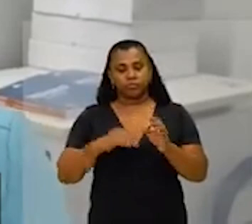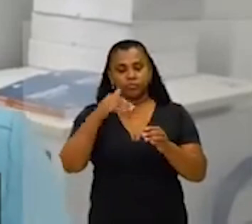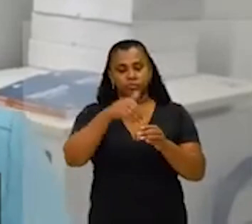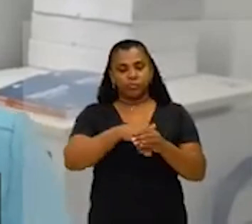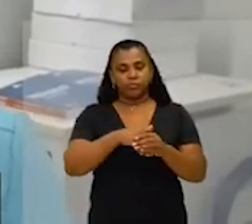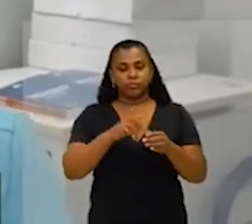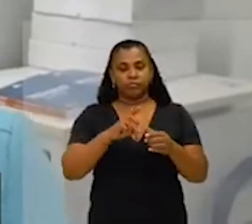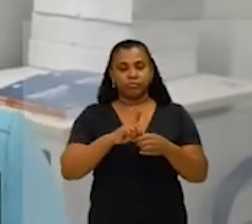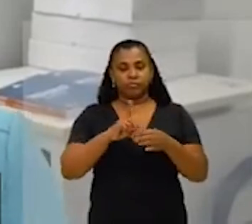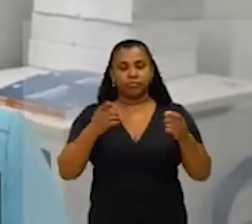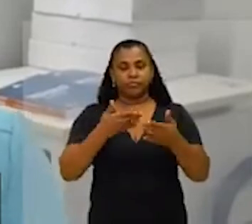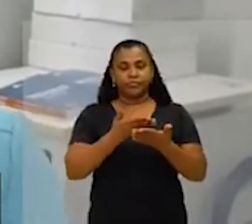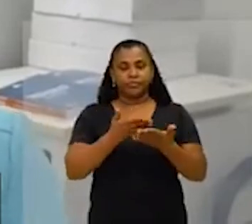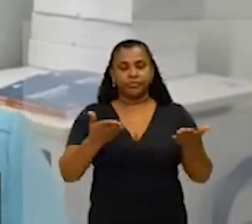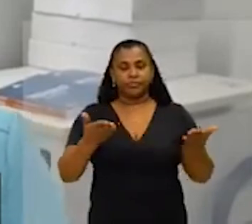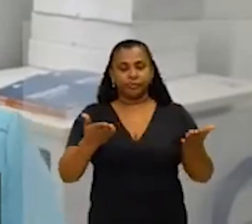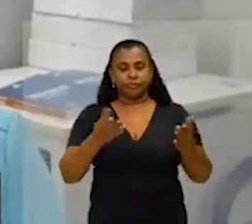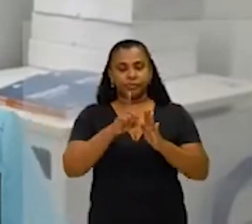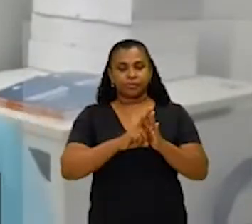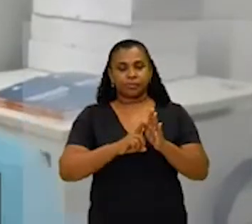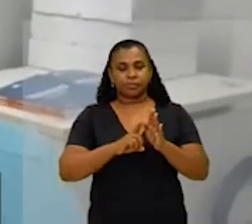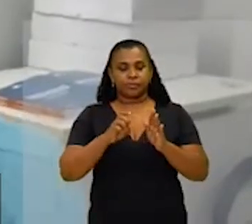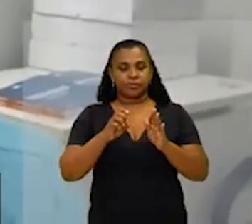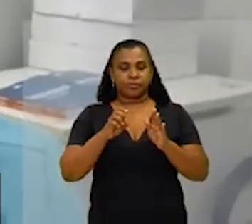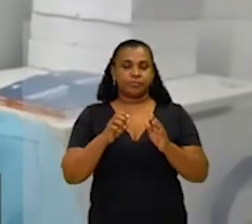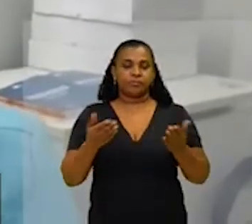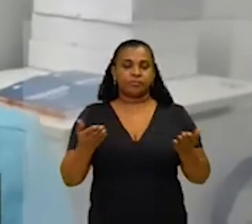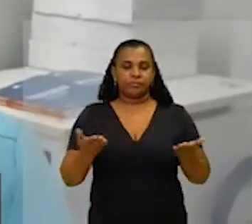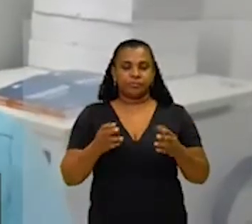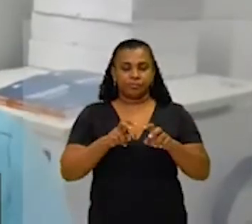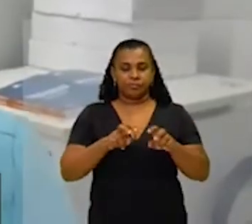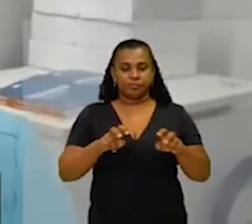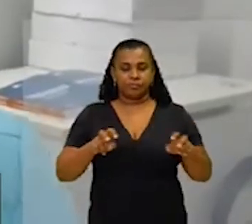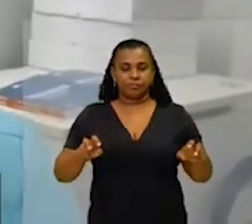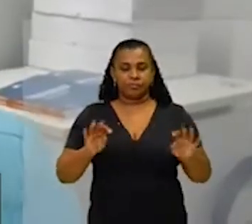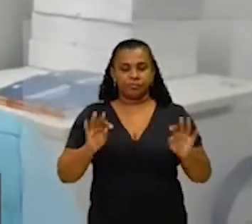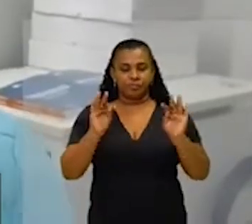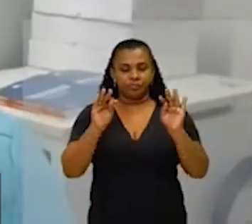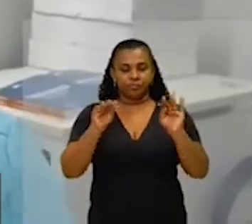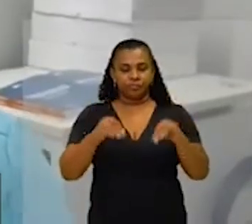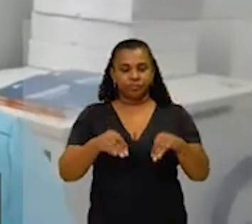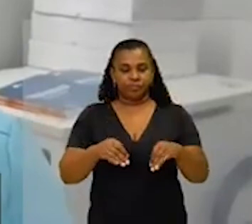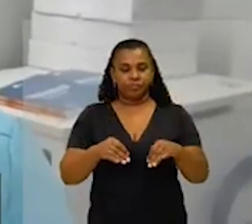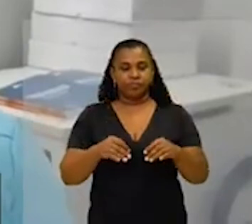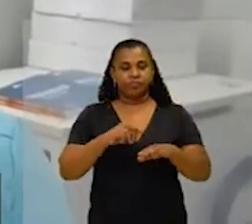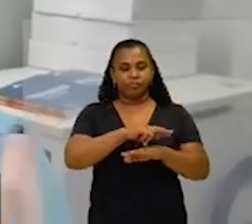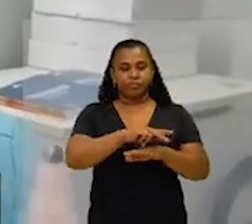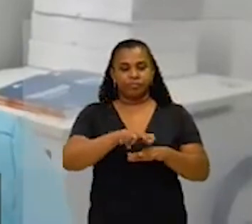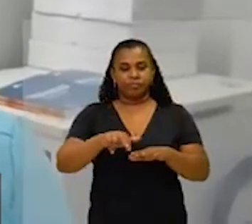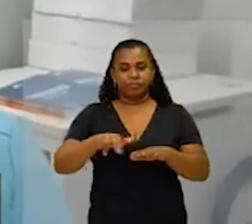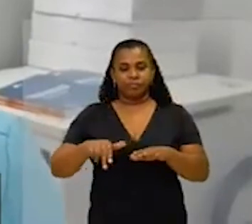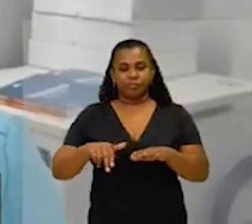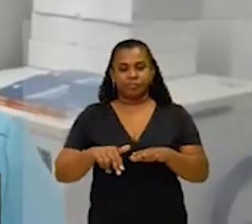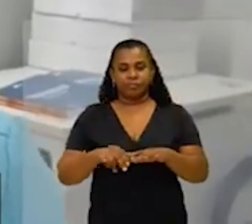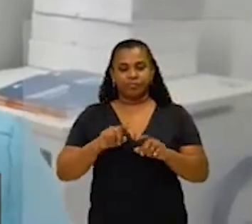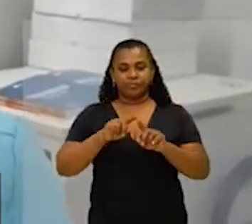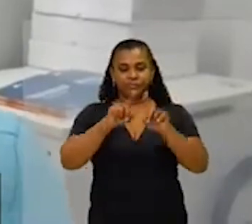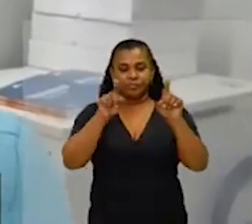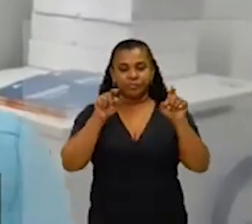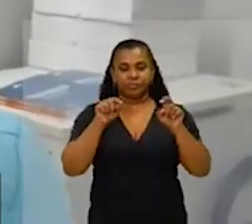Eu imagino que nós encerramos essa aumento de hoje com uma série de interrogações né questões